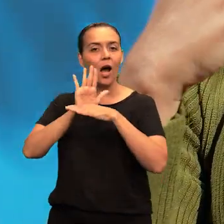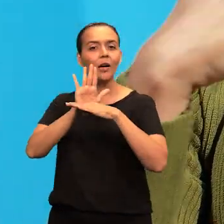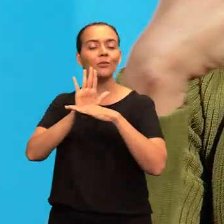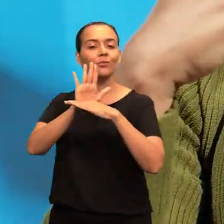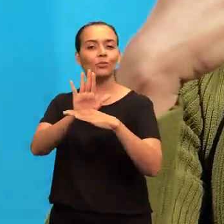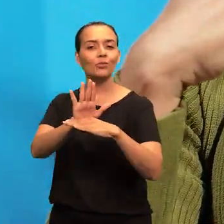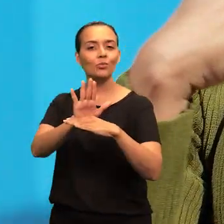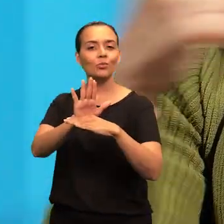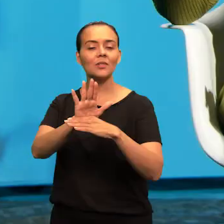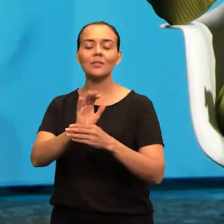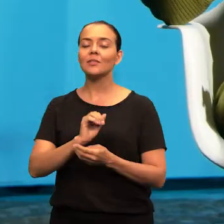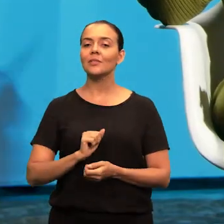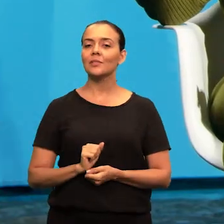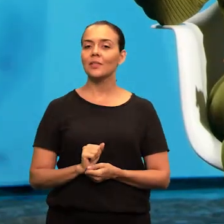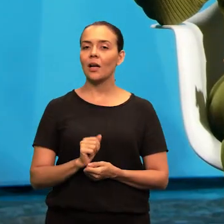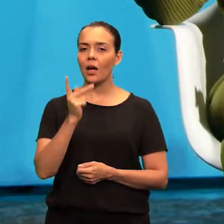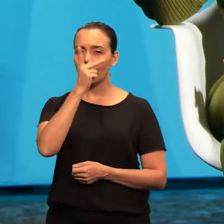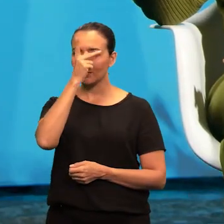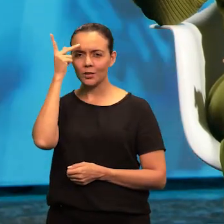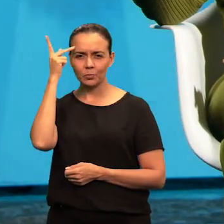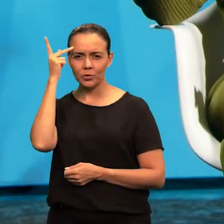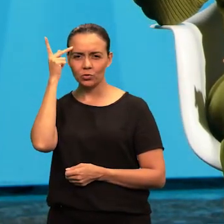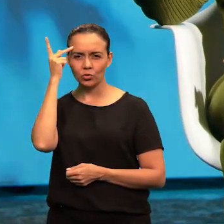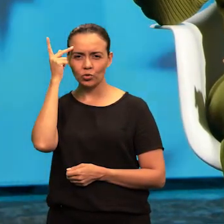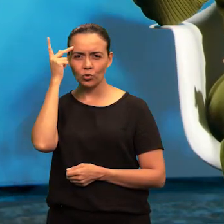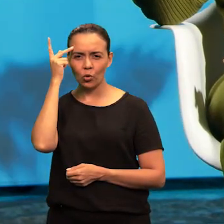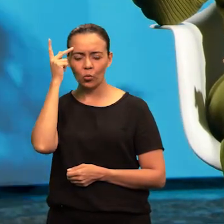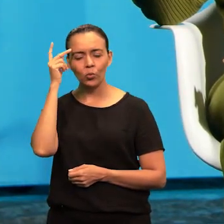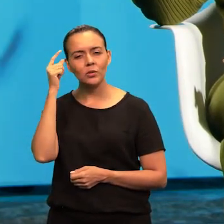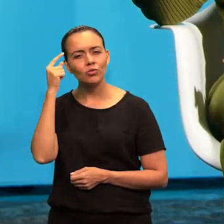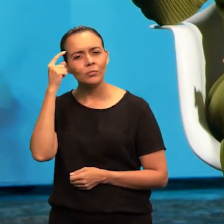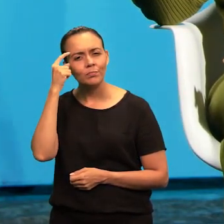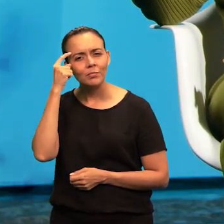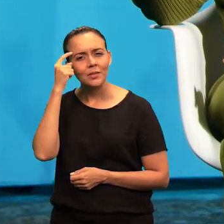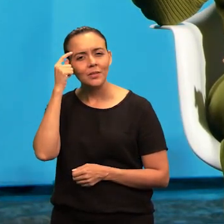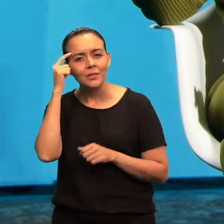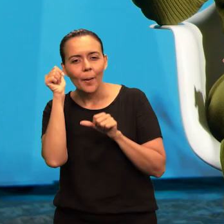que muitas pessoas entrem num processo de descolonização.